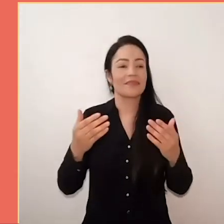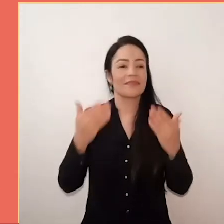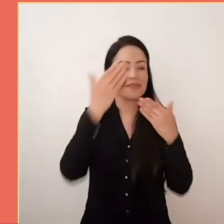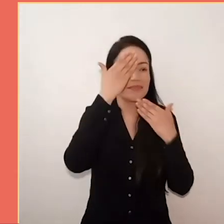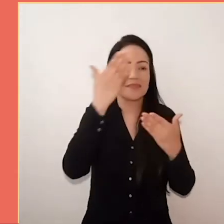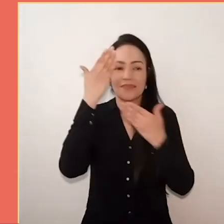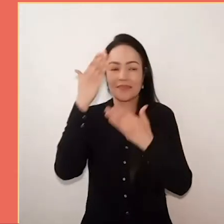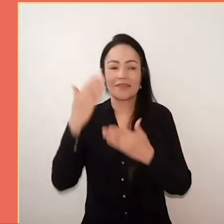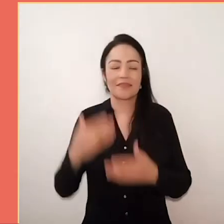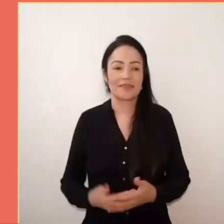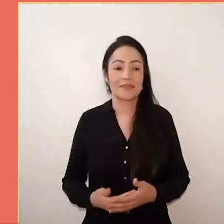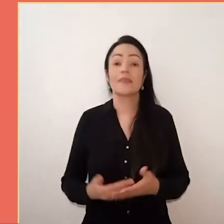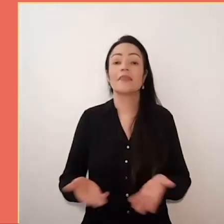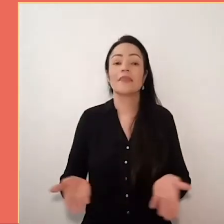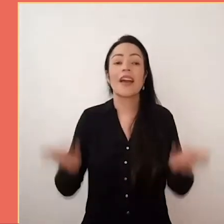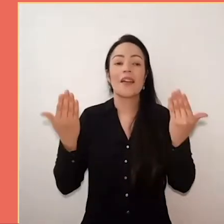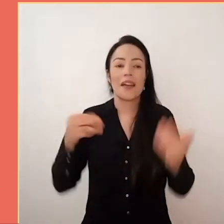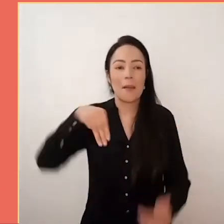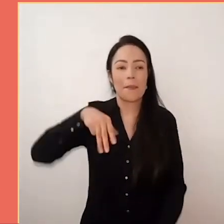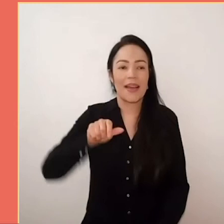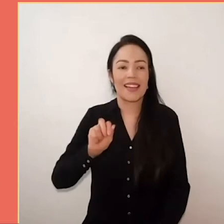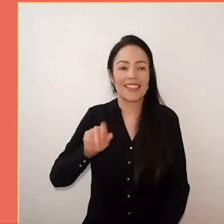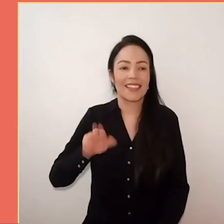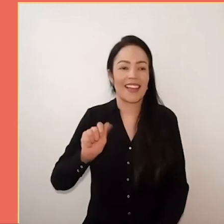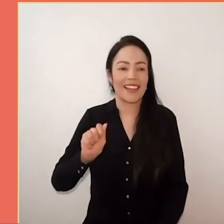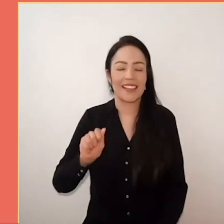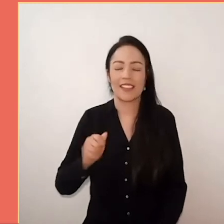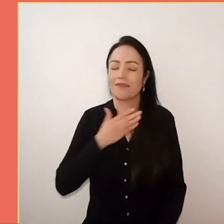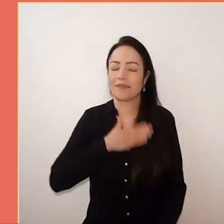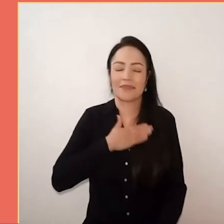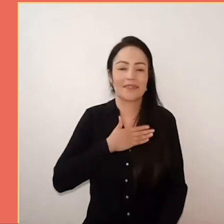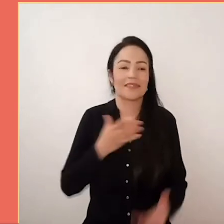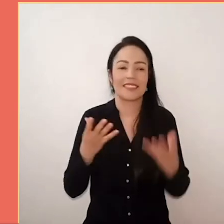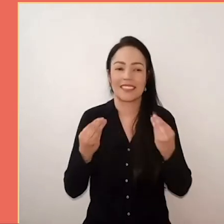Agora é com você, Marina. Eu também gosto muito de palavras,